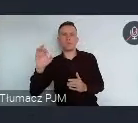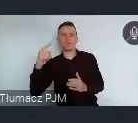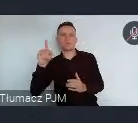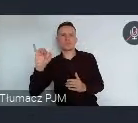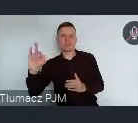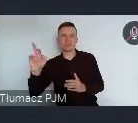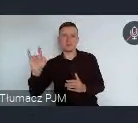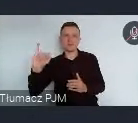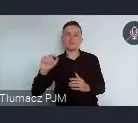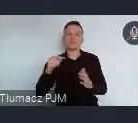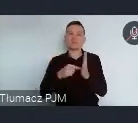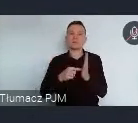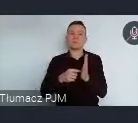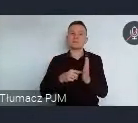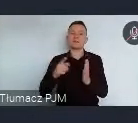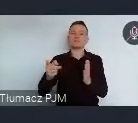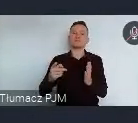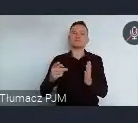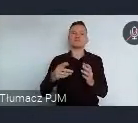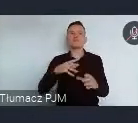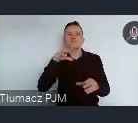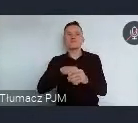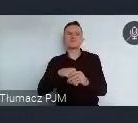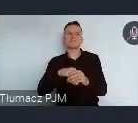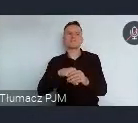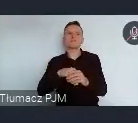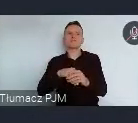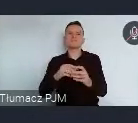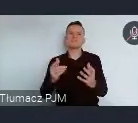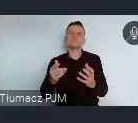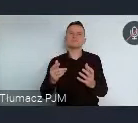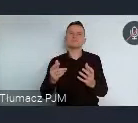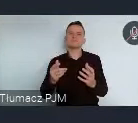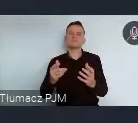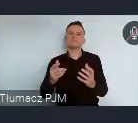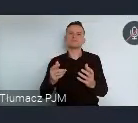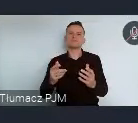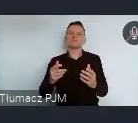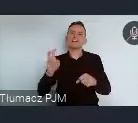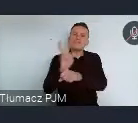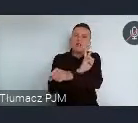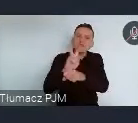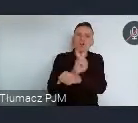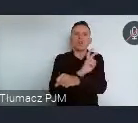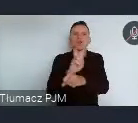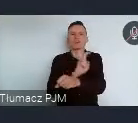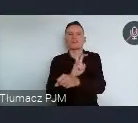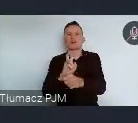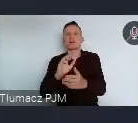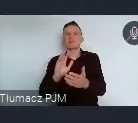czy sprzyjanie też wykorzystaniu technologii związanej z budynkami pasywnymi,